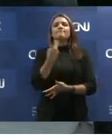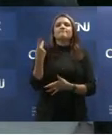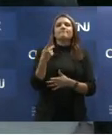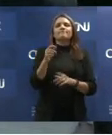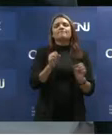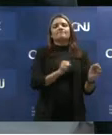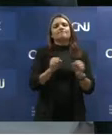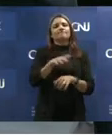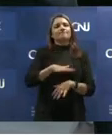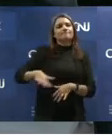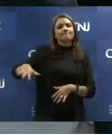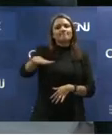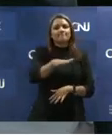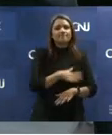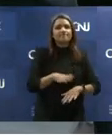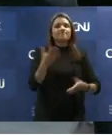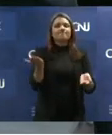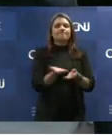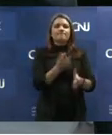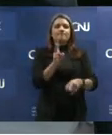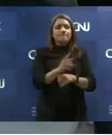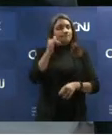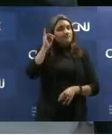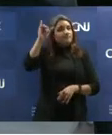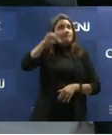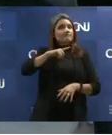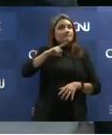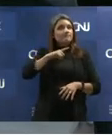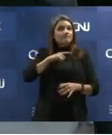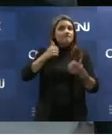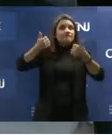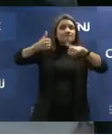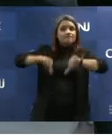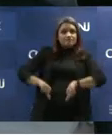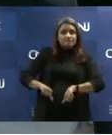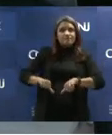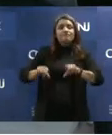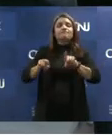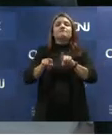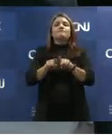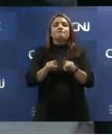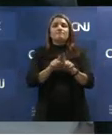e evita um constrangimento maior por parte do magistrado. E, por fim, sob a perspectiva da administração pública